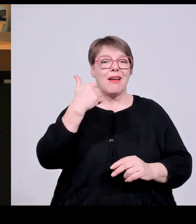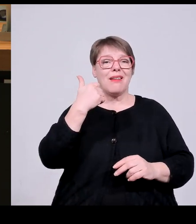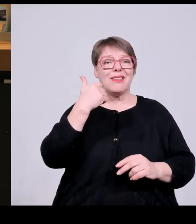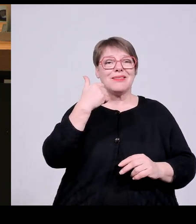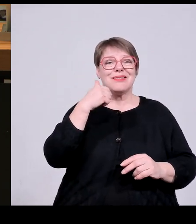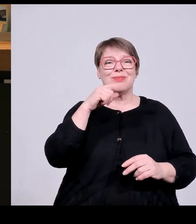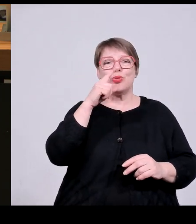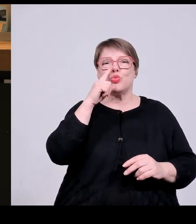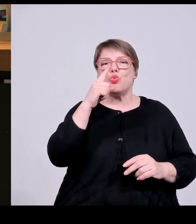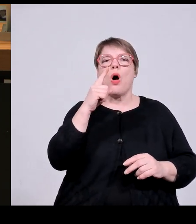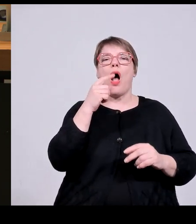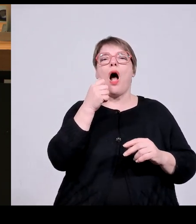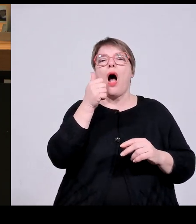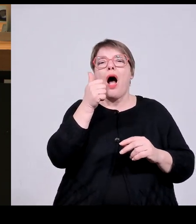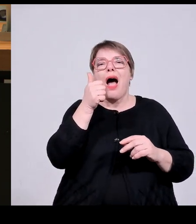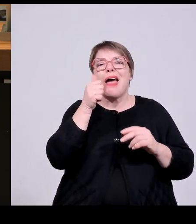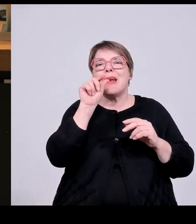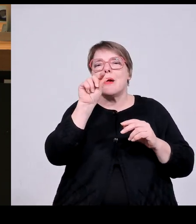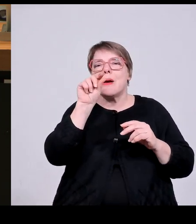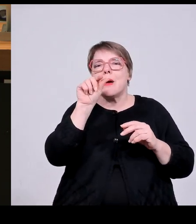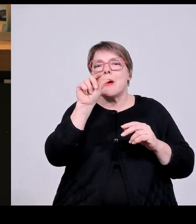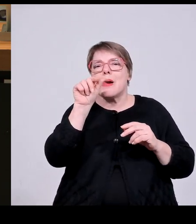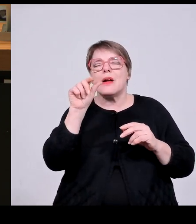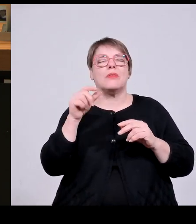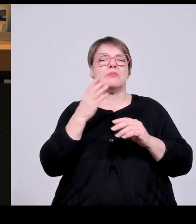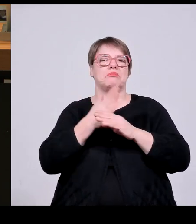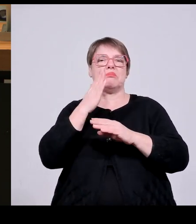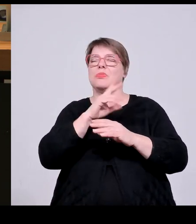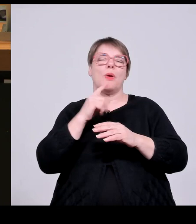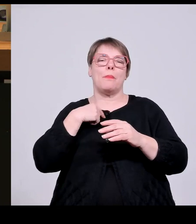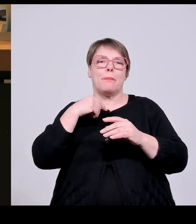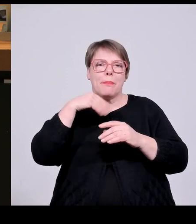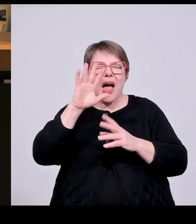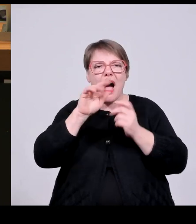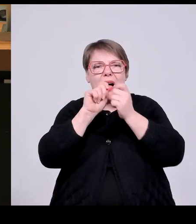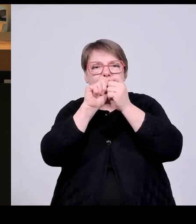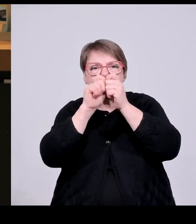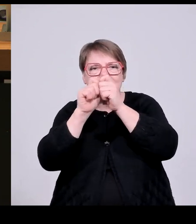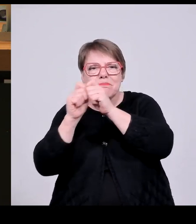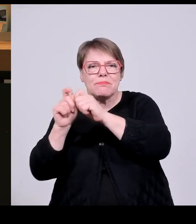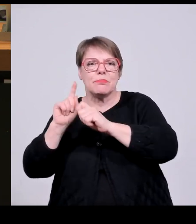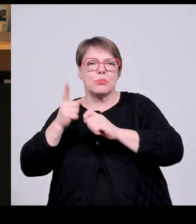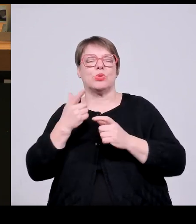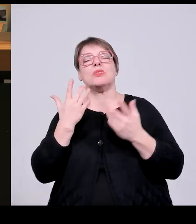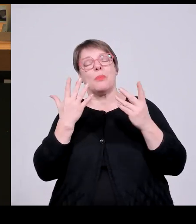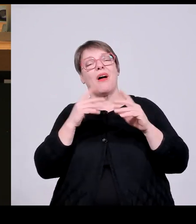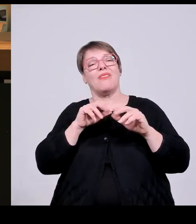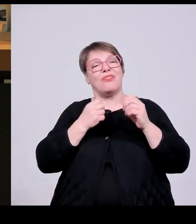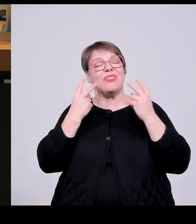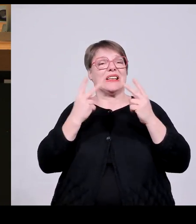manche ihren Ausbildungsberuf wieder abgebrochen haben, weil sie befürchtet haben, das Geld kommt nicht mehr. Hier haben sie viel